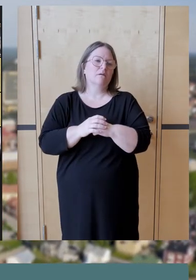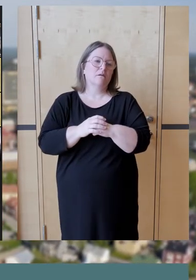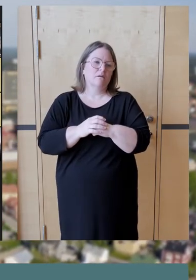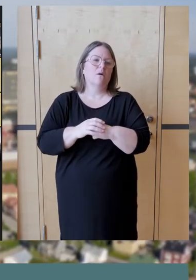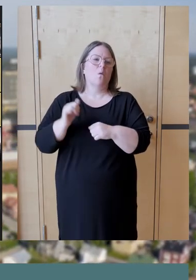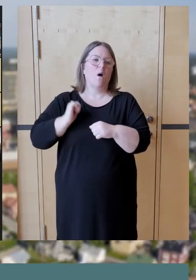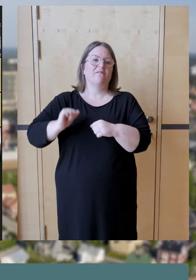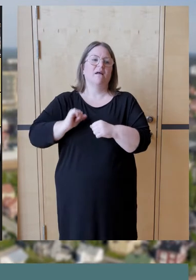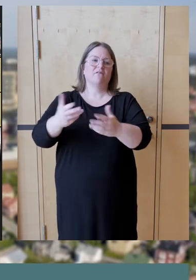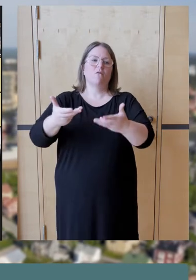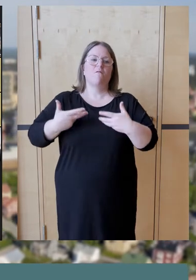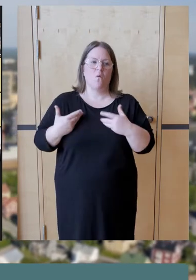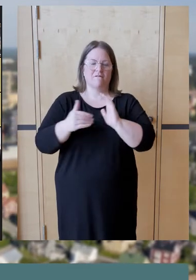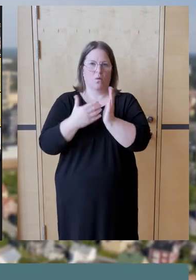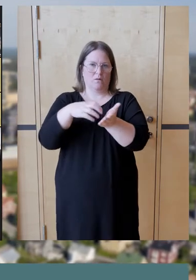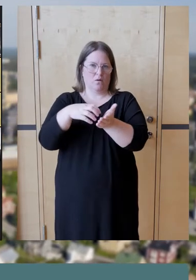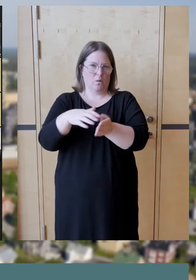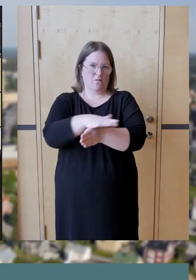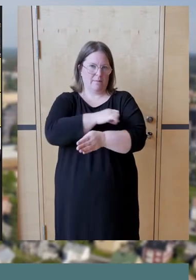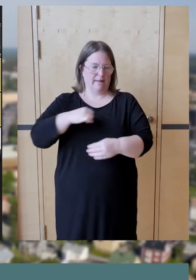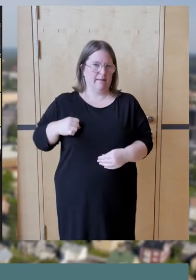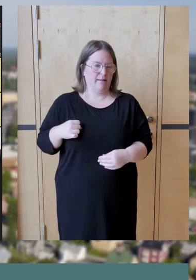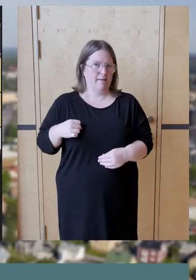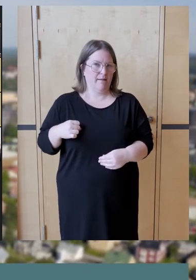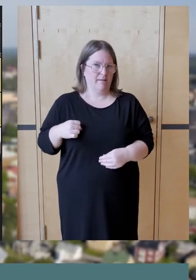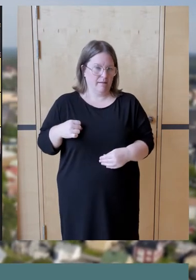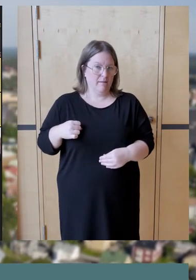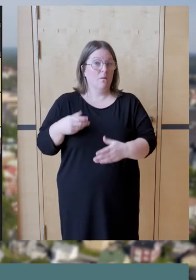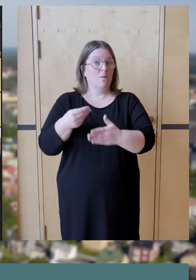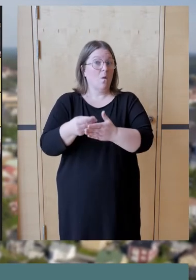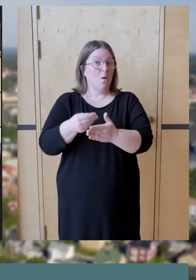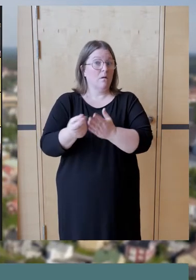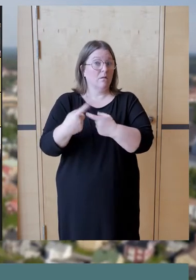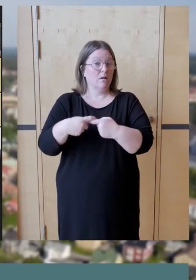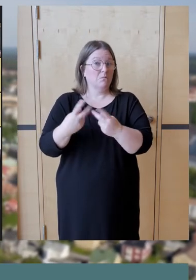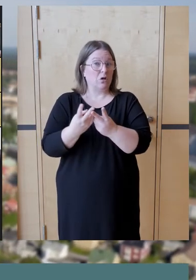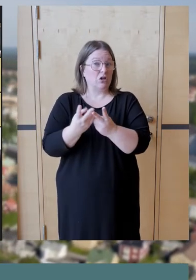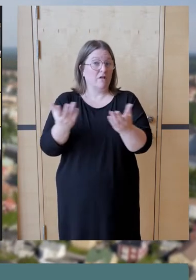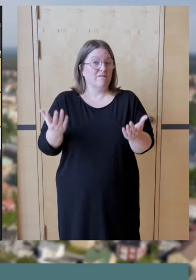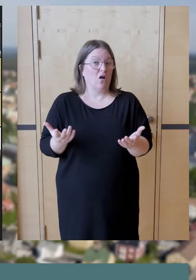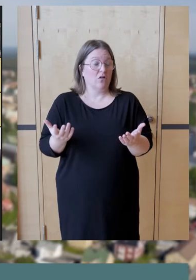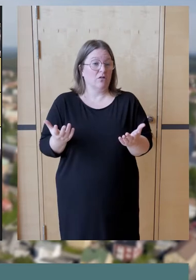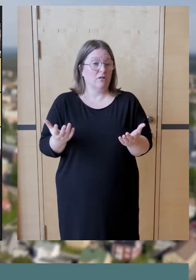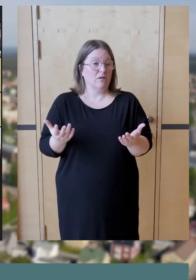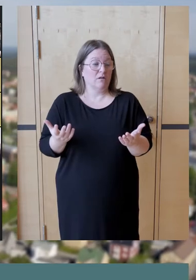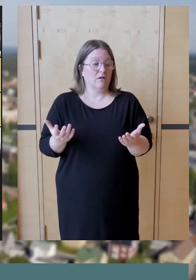Utnyttjade boendeplatser och kostnader PGA det Skulle innebära försämrade Utrymme på socialen